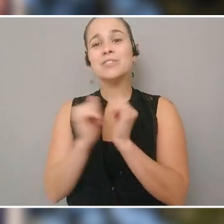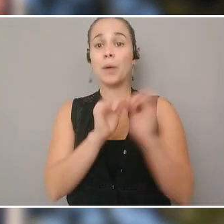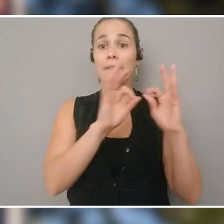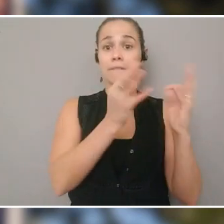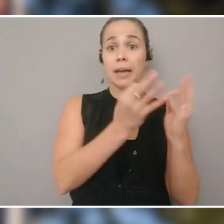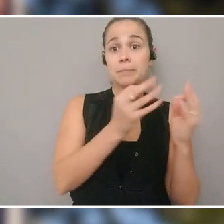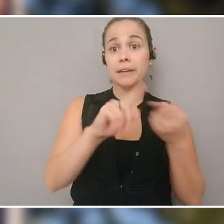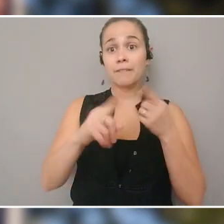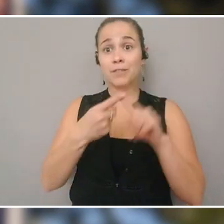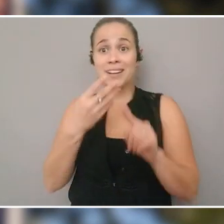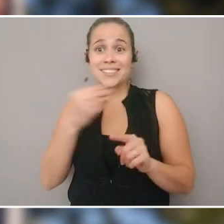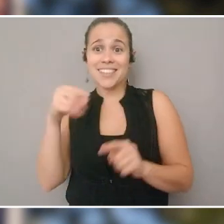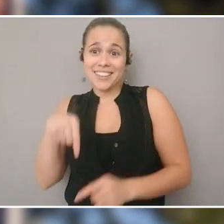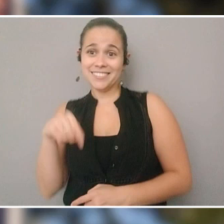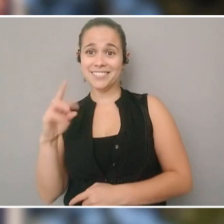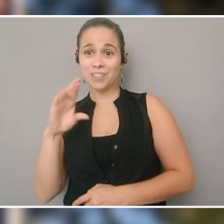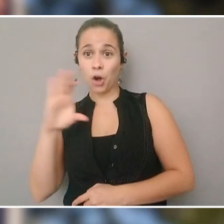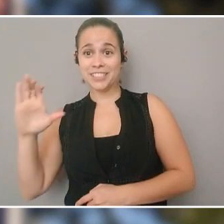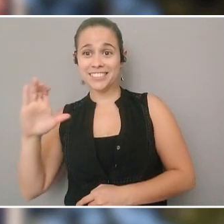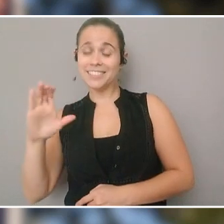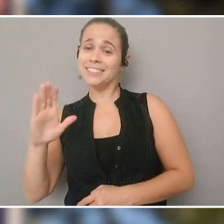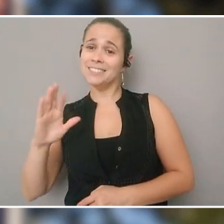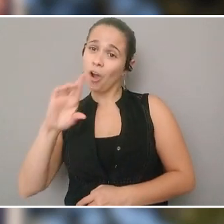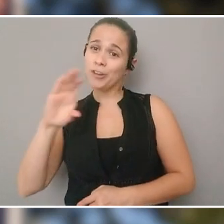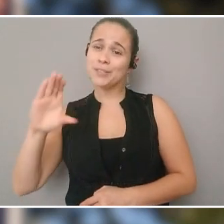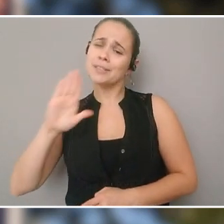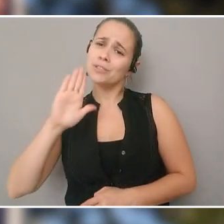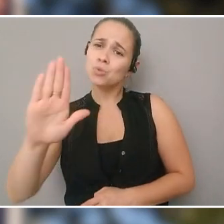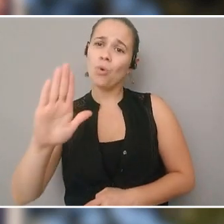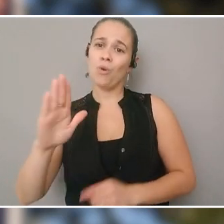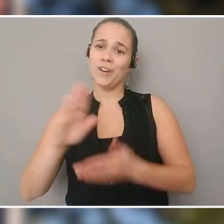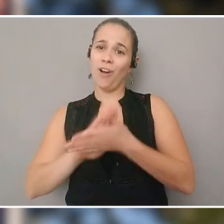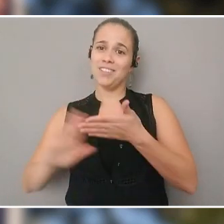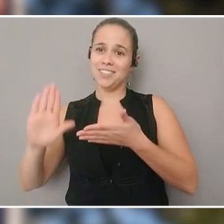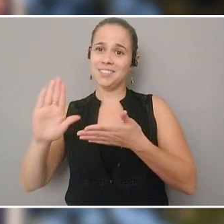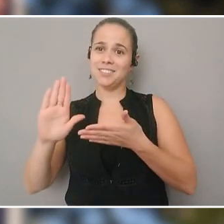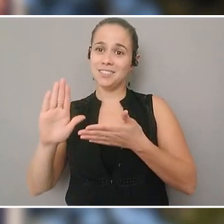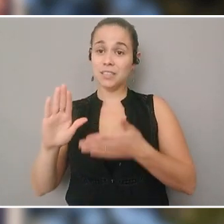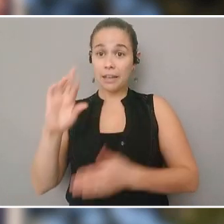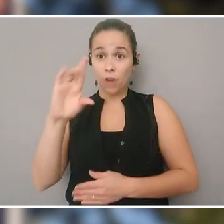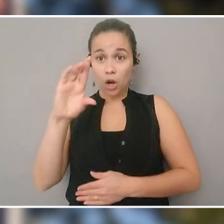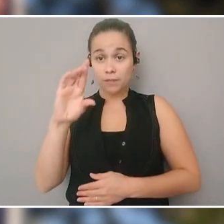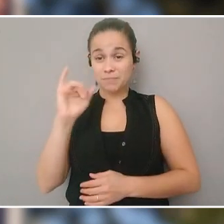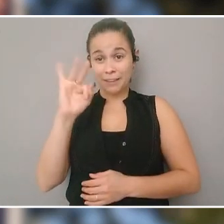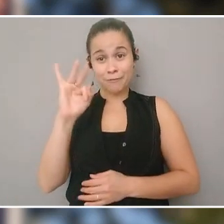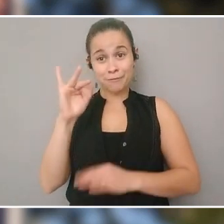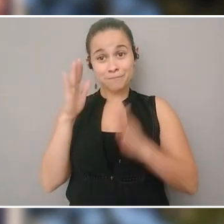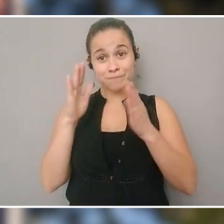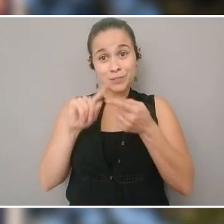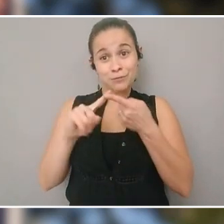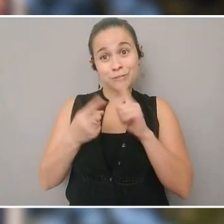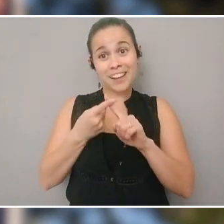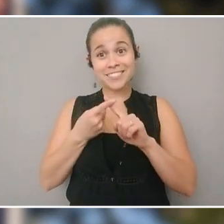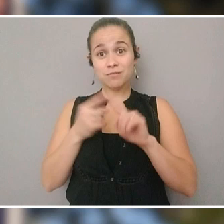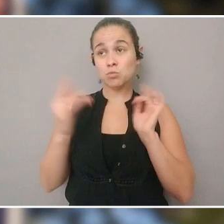colegio, su colegio. Si alguien se